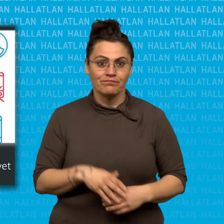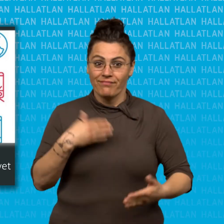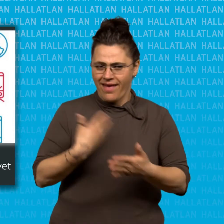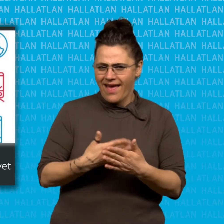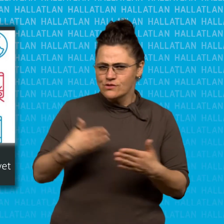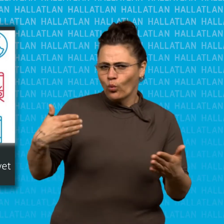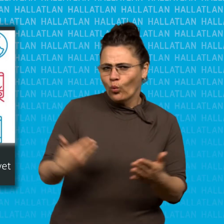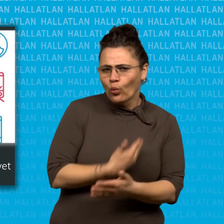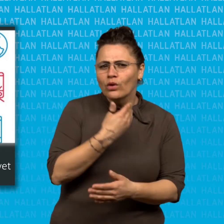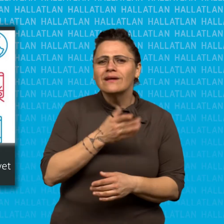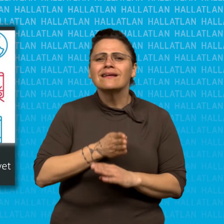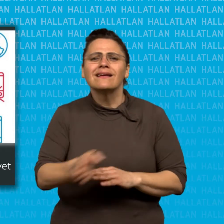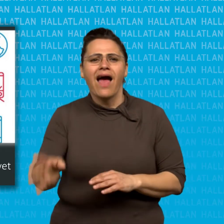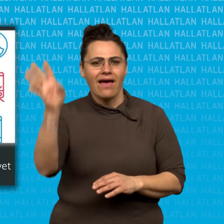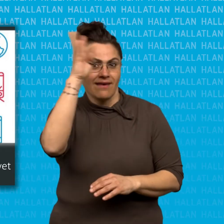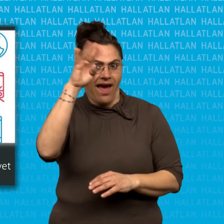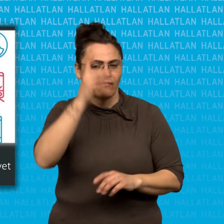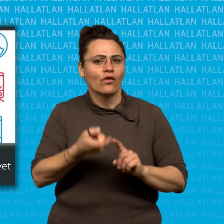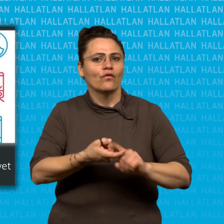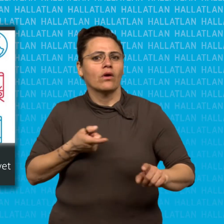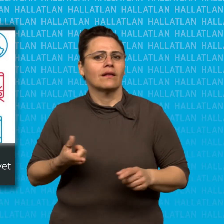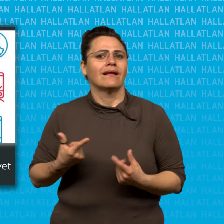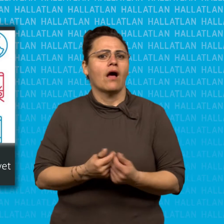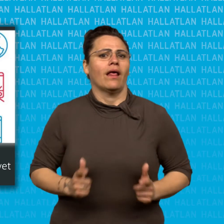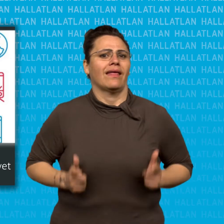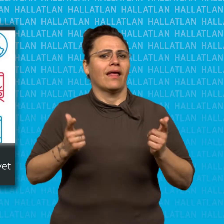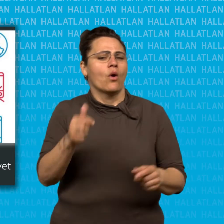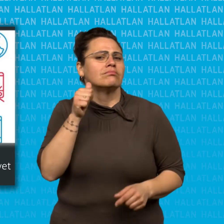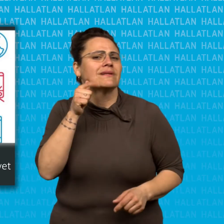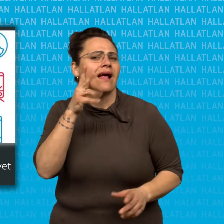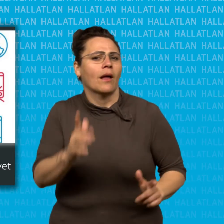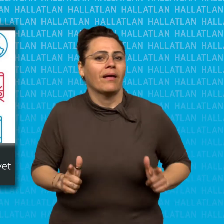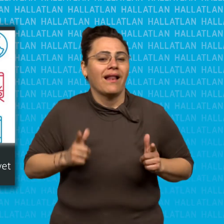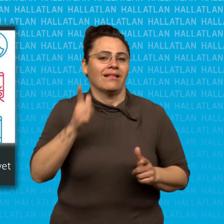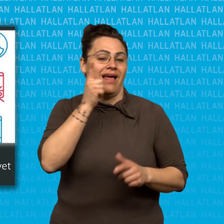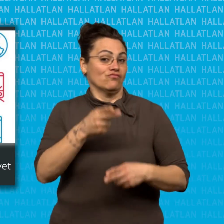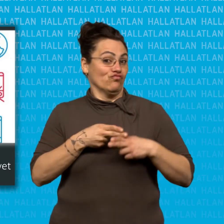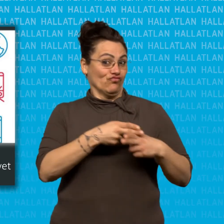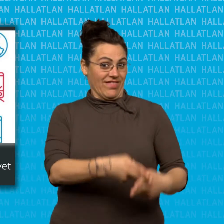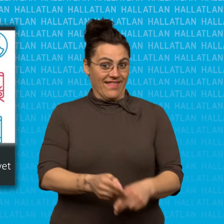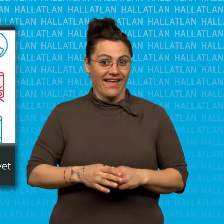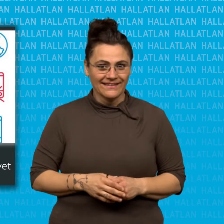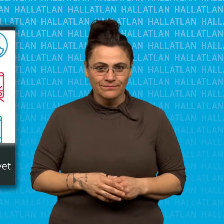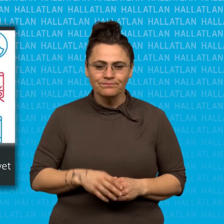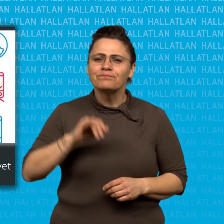Az új irányelv amellett, hogy javítani fogja a fogyatékkal élők mindennapi életét,